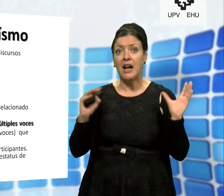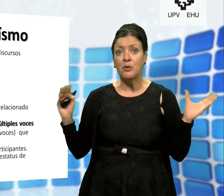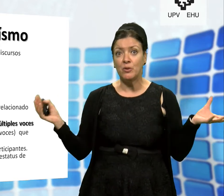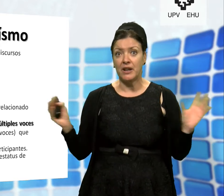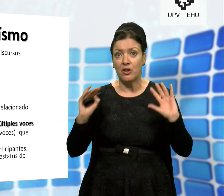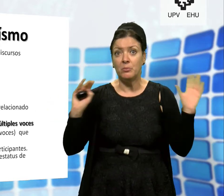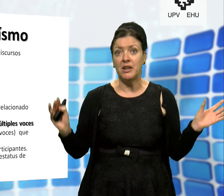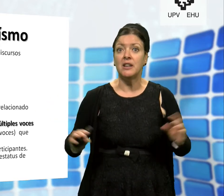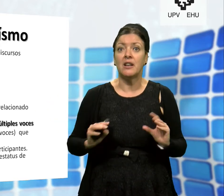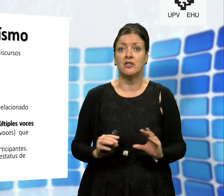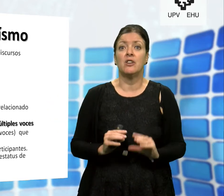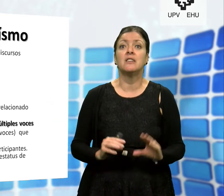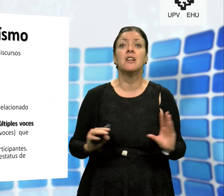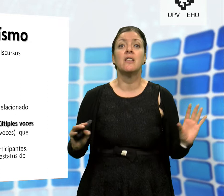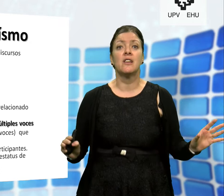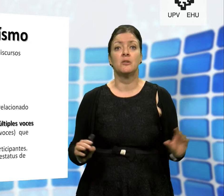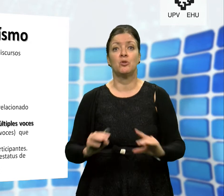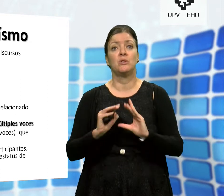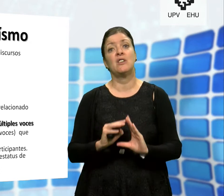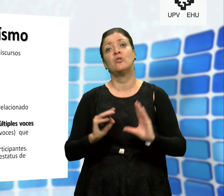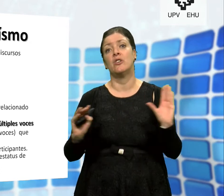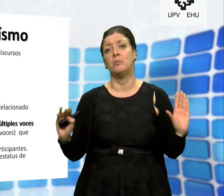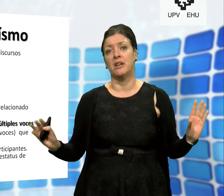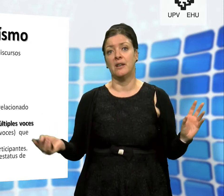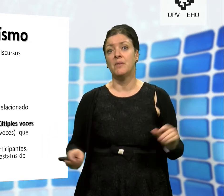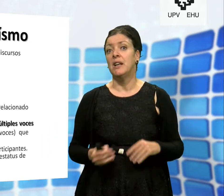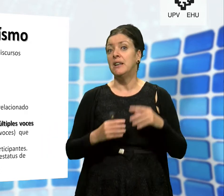Hay una que domina y el resto quedan silenciadas por su estatus de dominada.